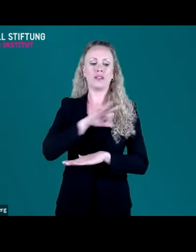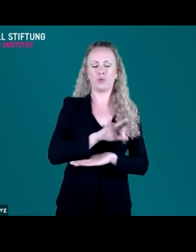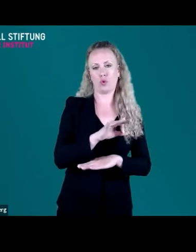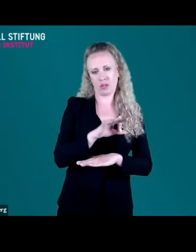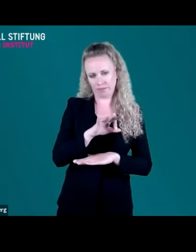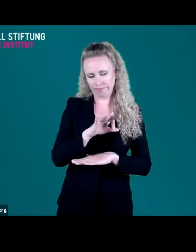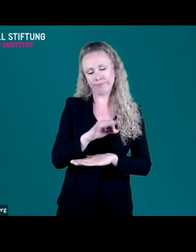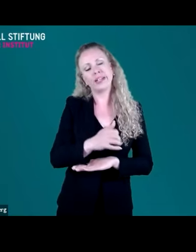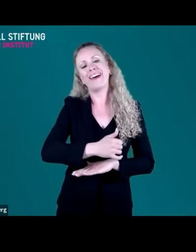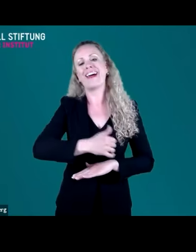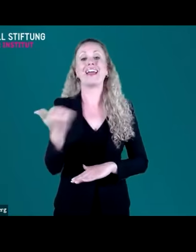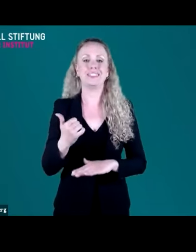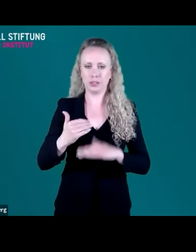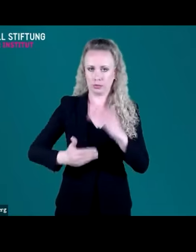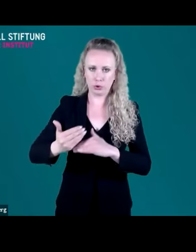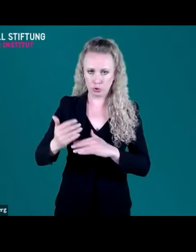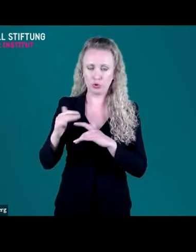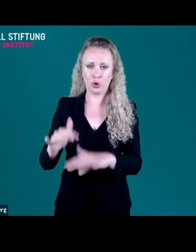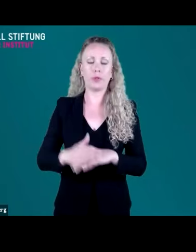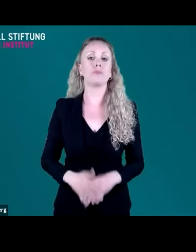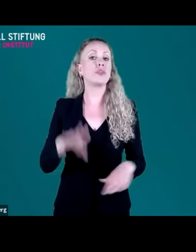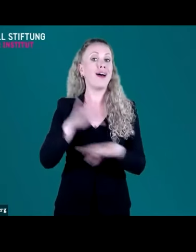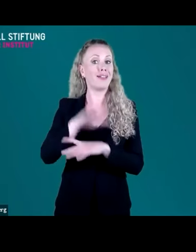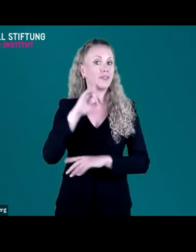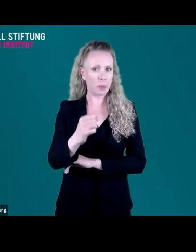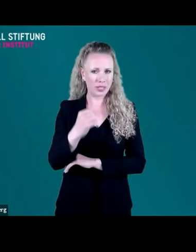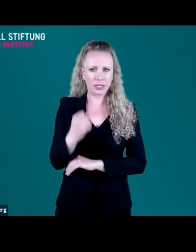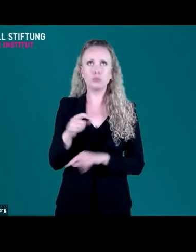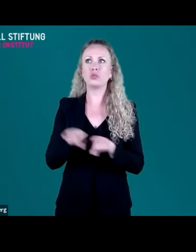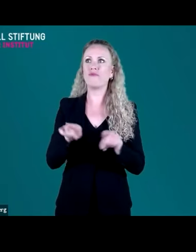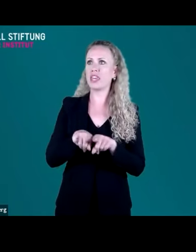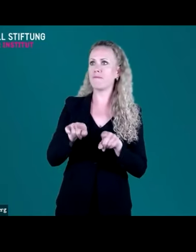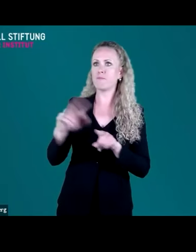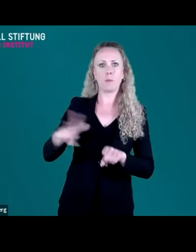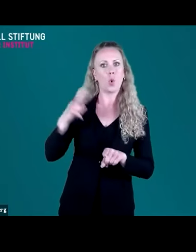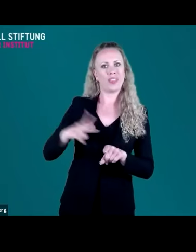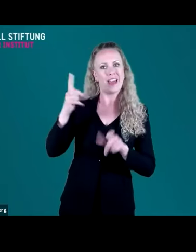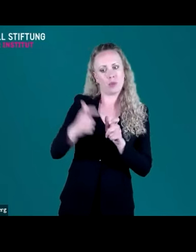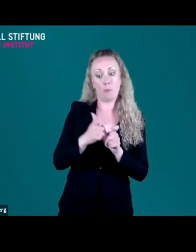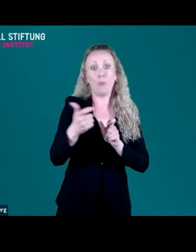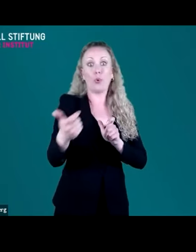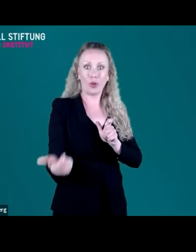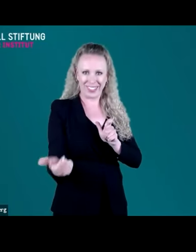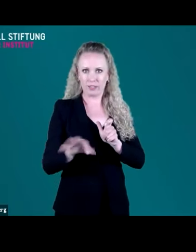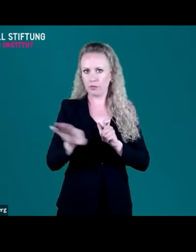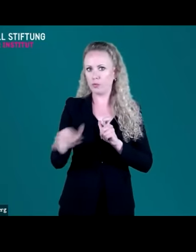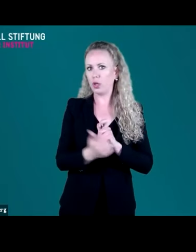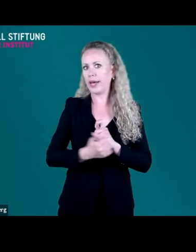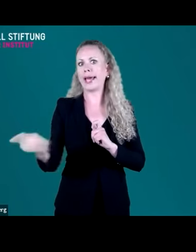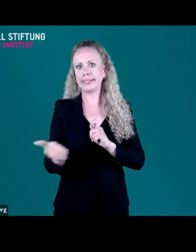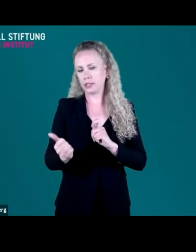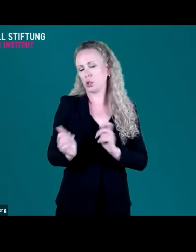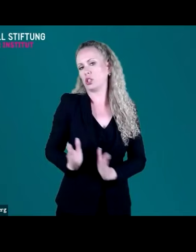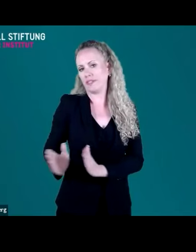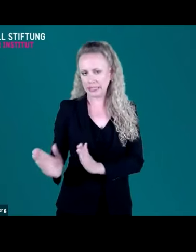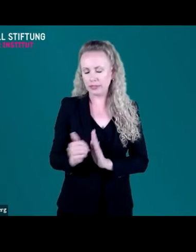Antifeminismus fungiert als antimoderne Brückenideologie in rechtskonservative/rechte Teile der Gesellschaft hinein.